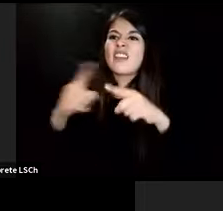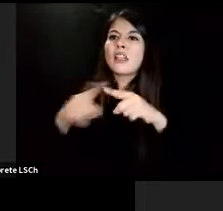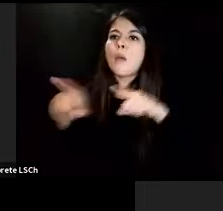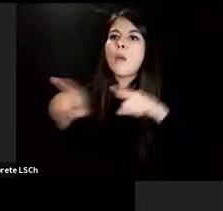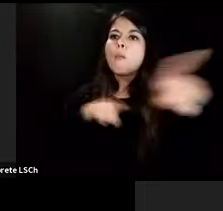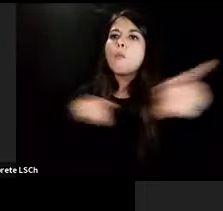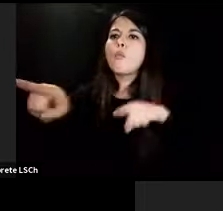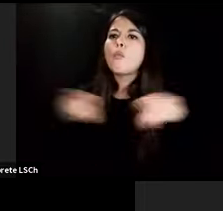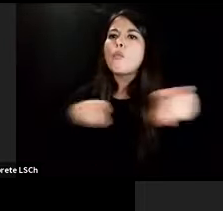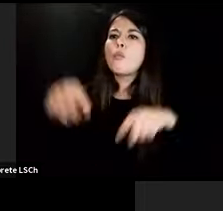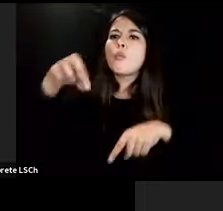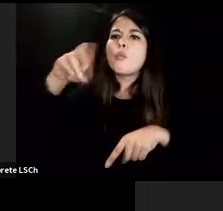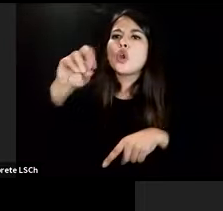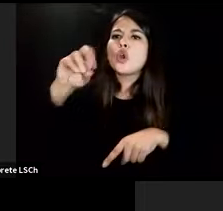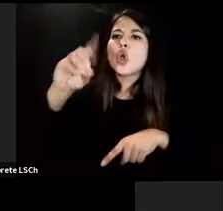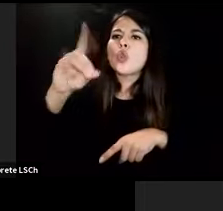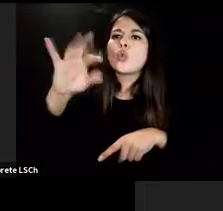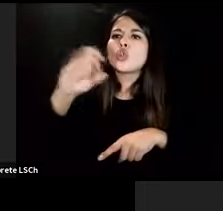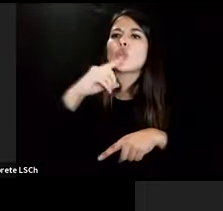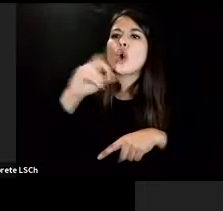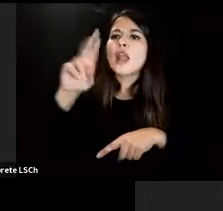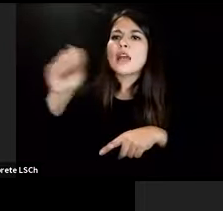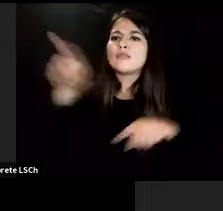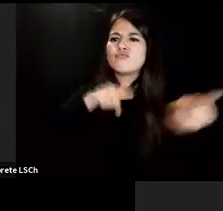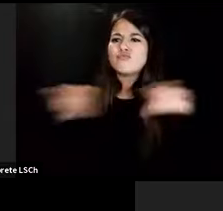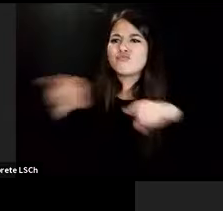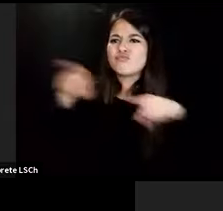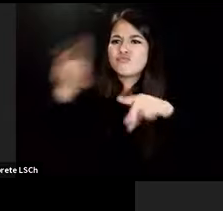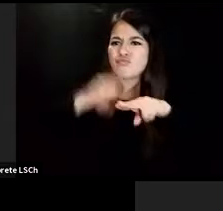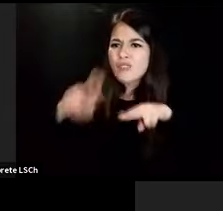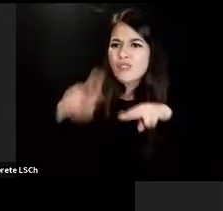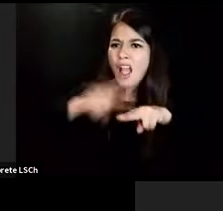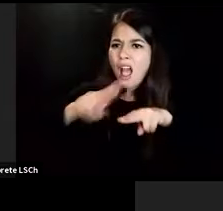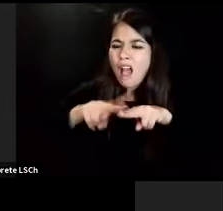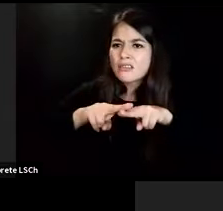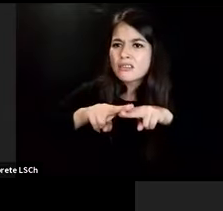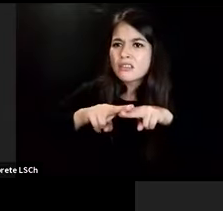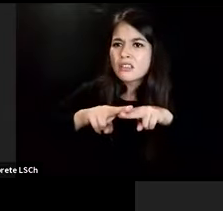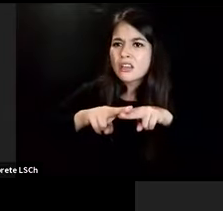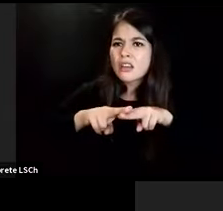en los años 50. Muchas veces esos audiolibros empezaban